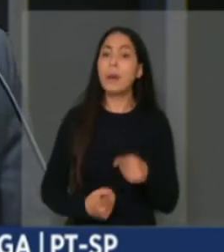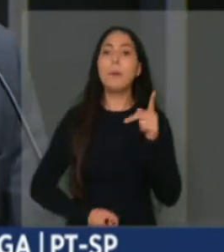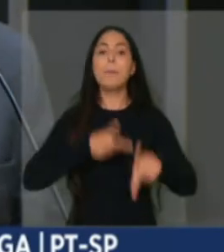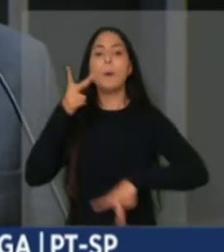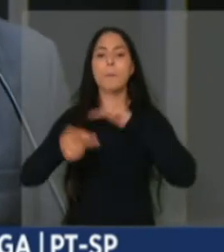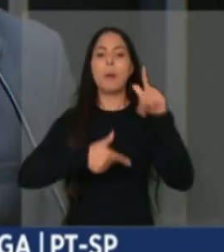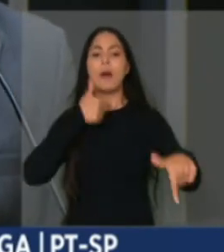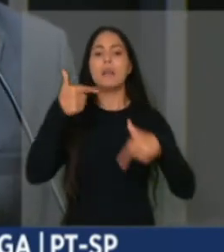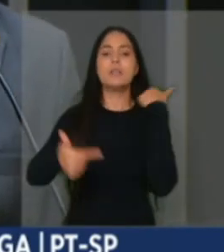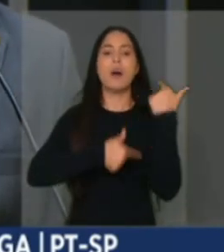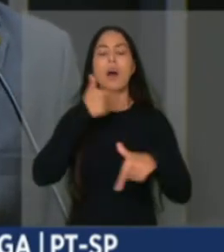BOA PARTE TAMBÉM O APOIARAM, ASSIM COMO FOI DA ELETROBRAS.